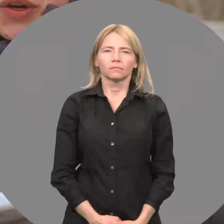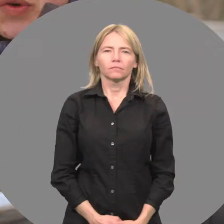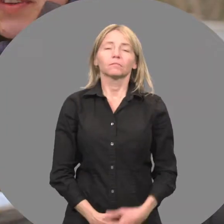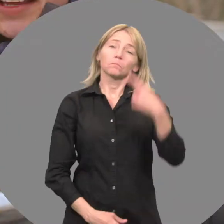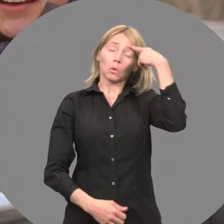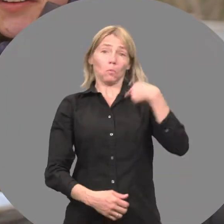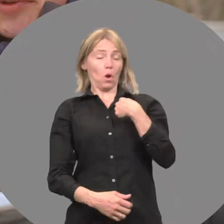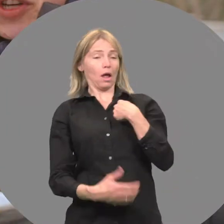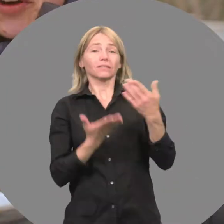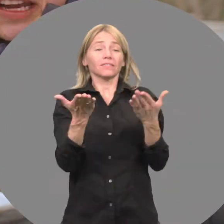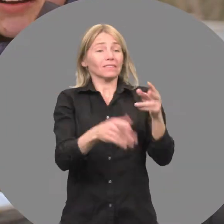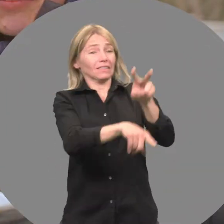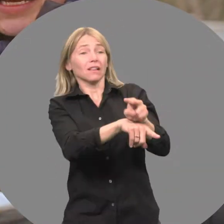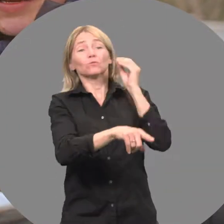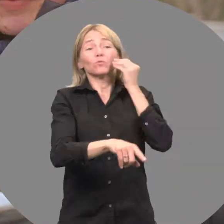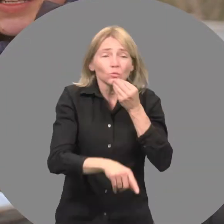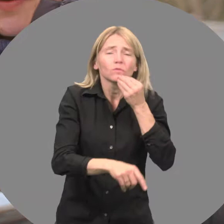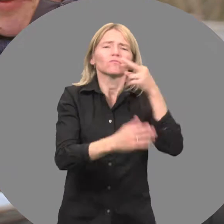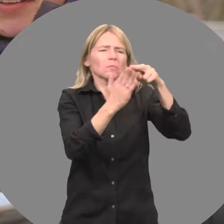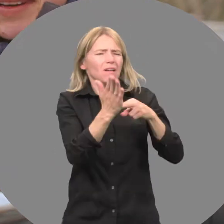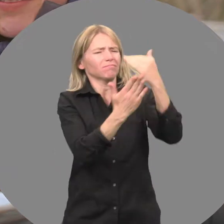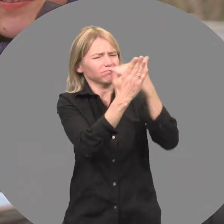Pour moi, « service de garde à domicile réglementé » rime avec « famille ».